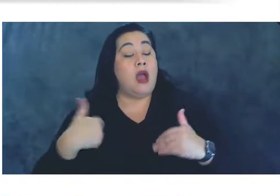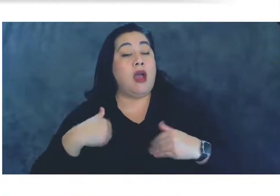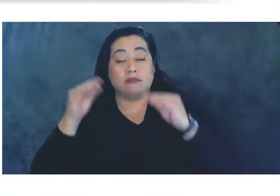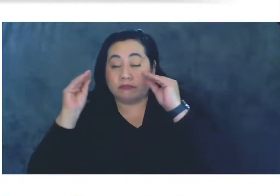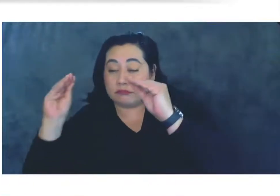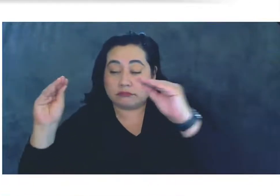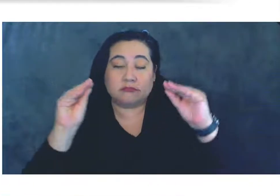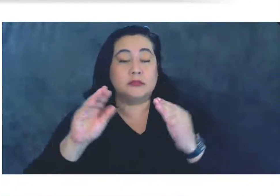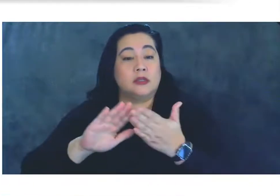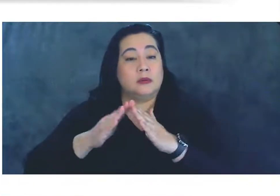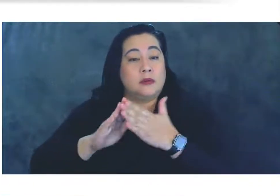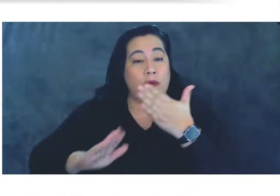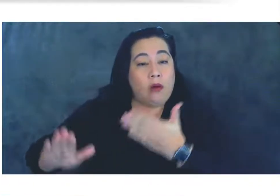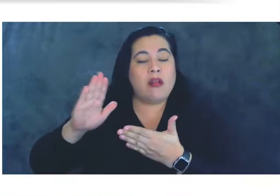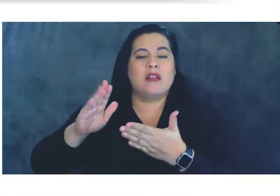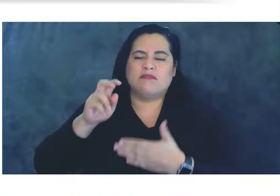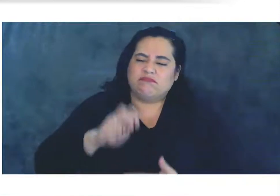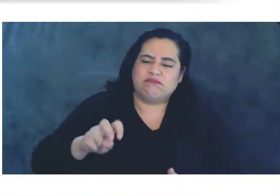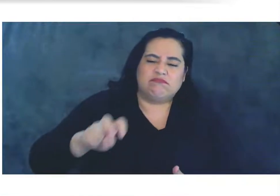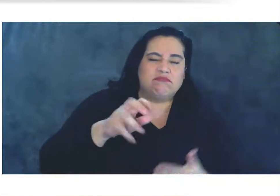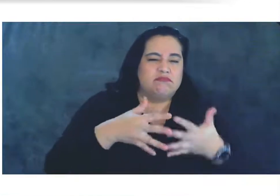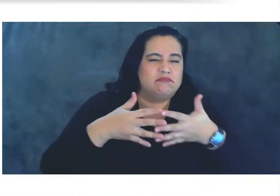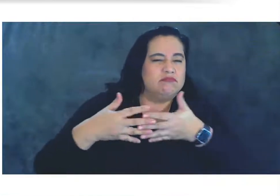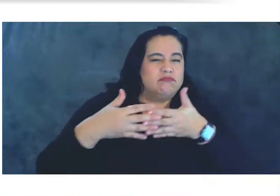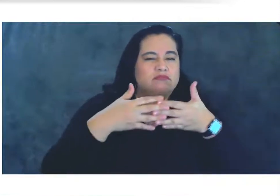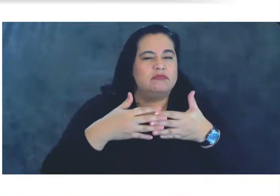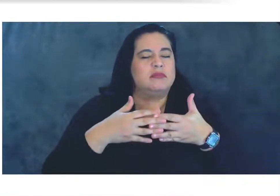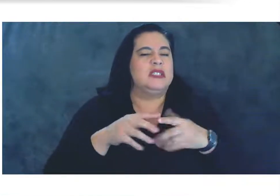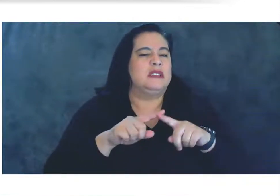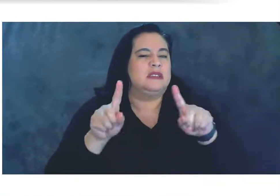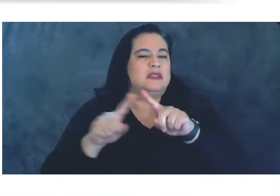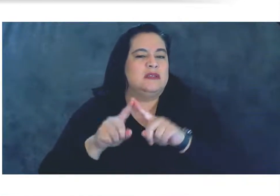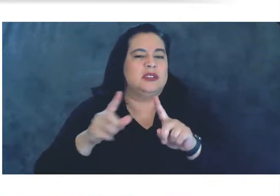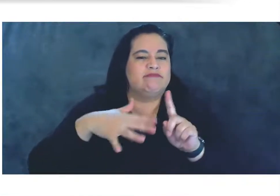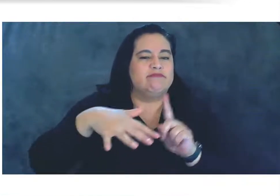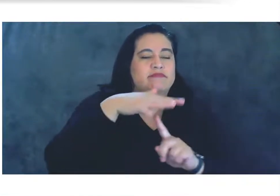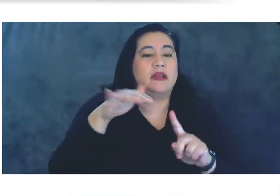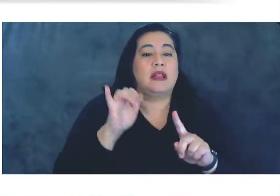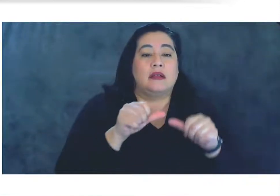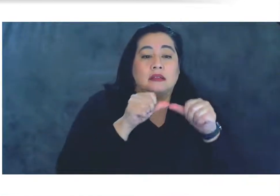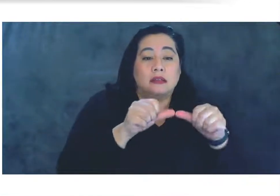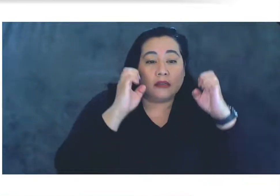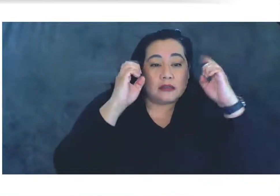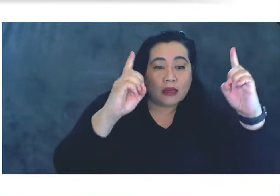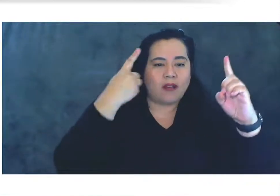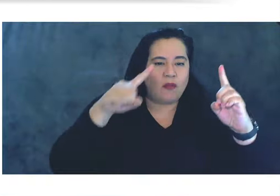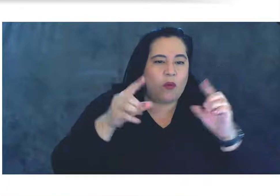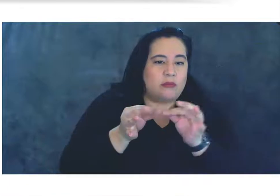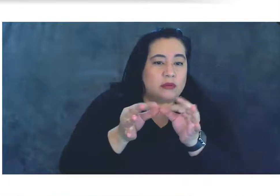y enseñado en todo el país en Estados Unidos en ... entornos de educación continua para intérpretes.